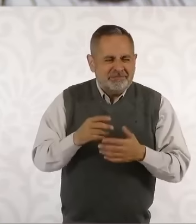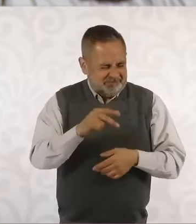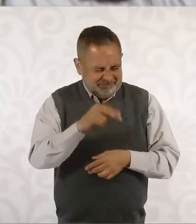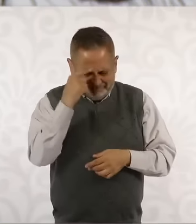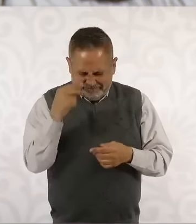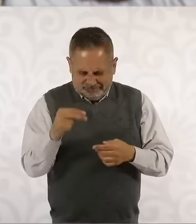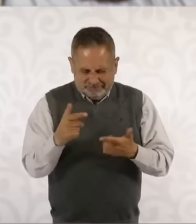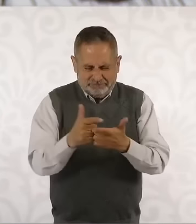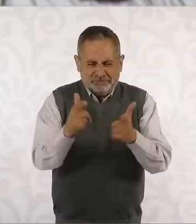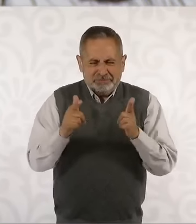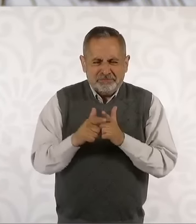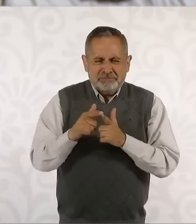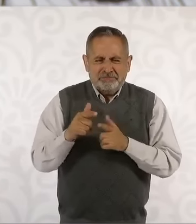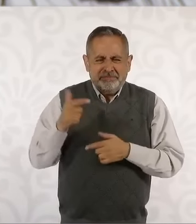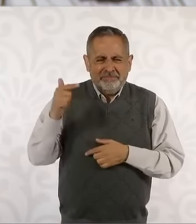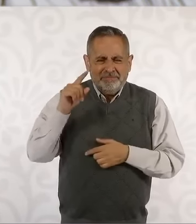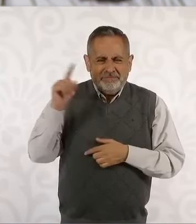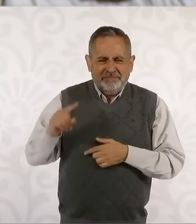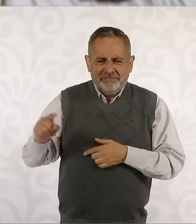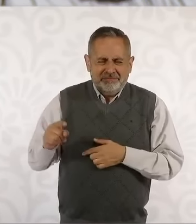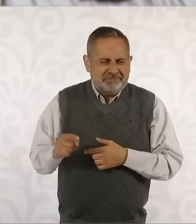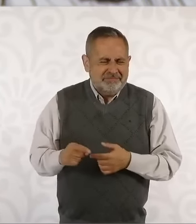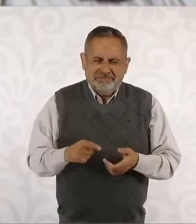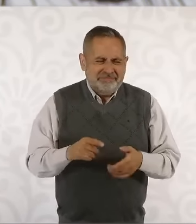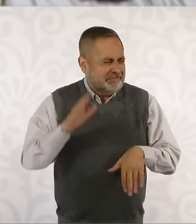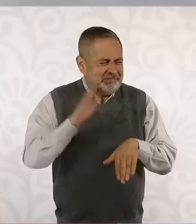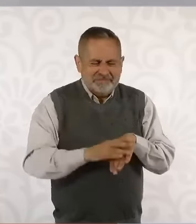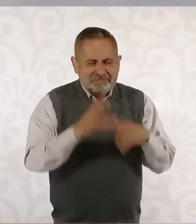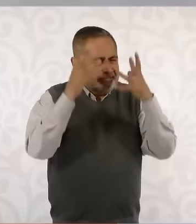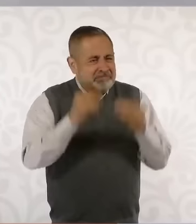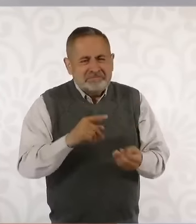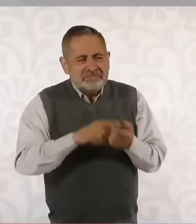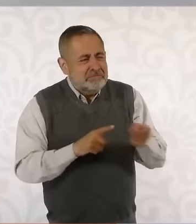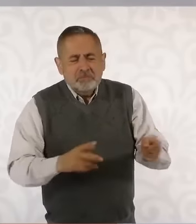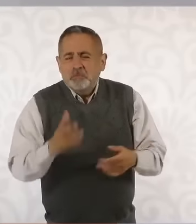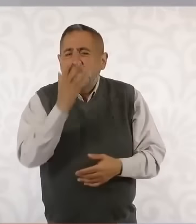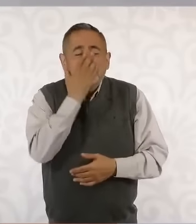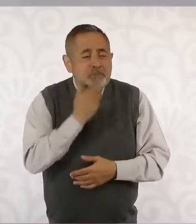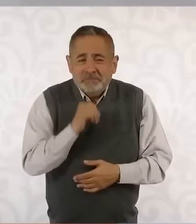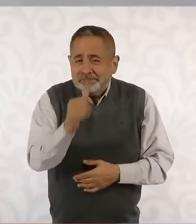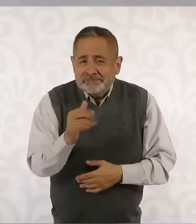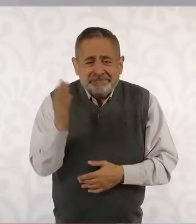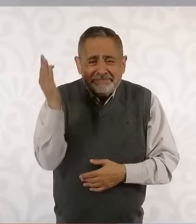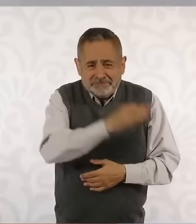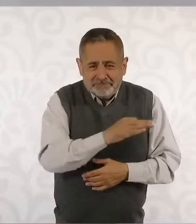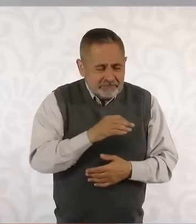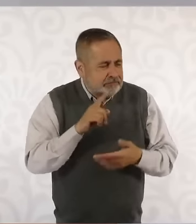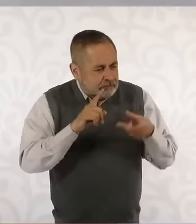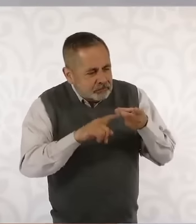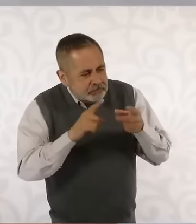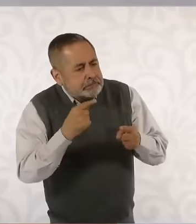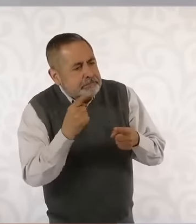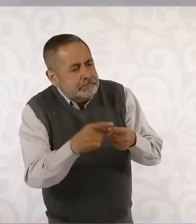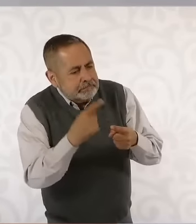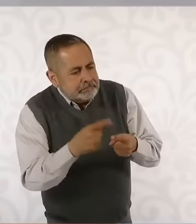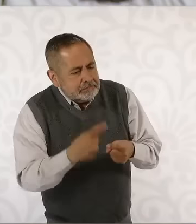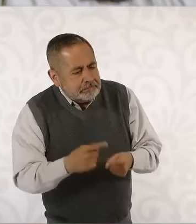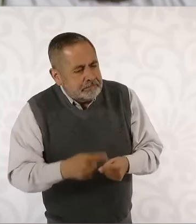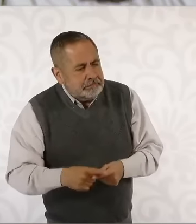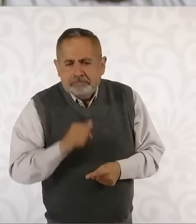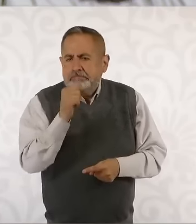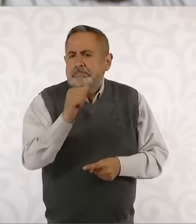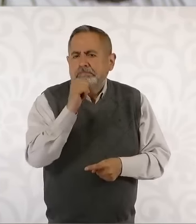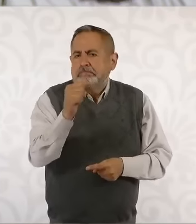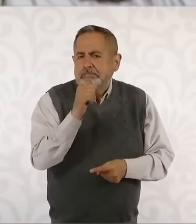Sí. que por cierto el el cantidad de cuentas no identificadas con pura inteligencia artificial,